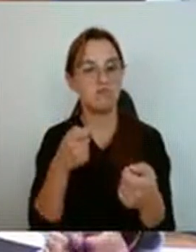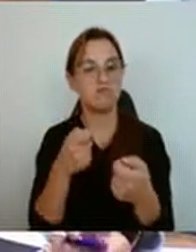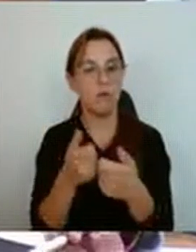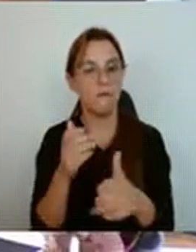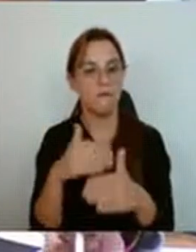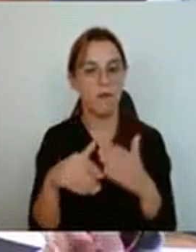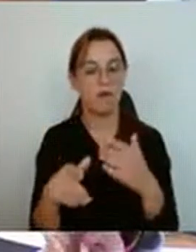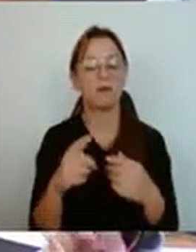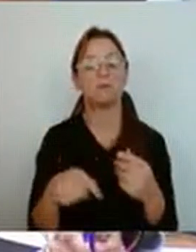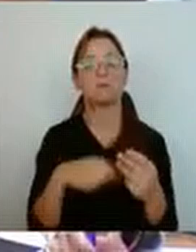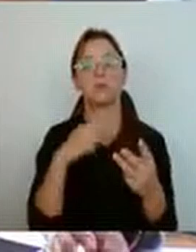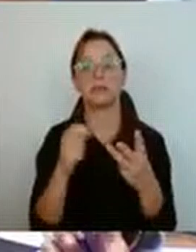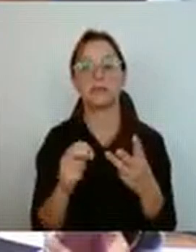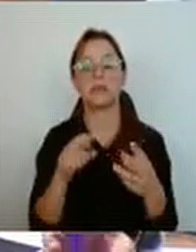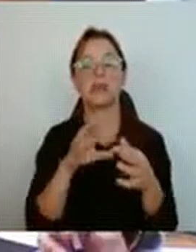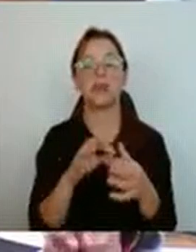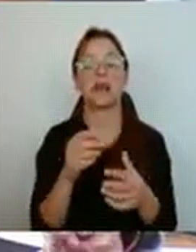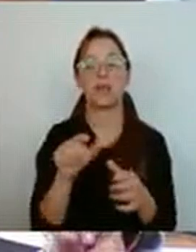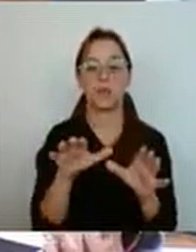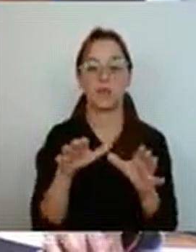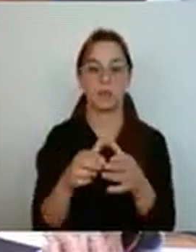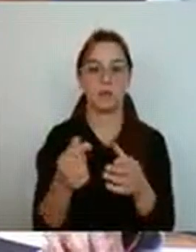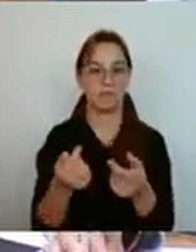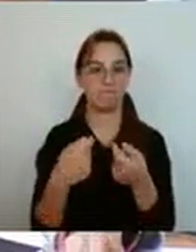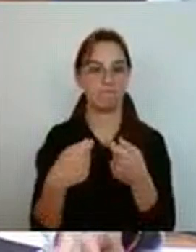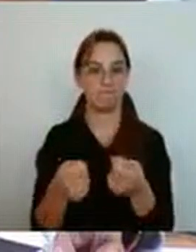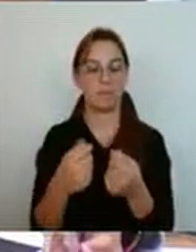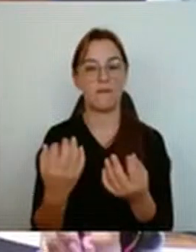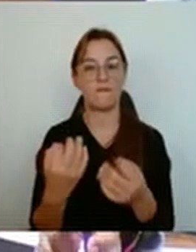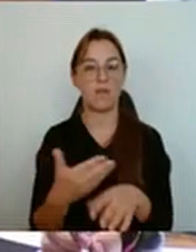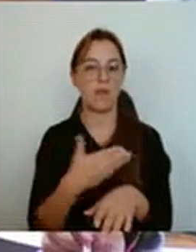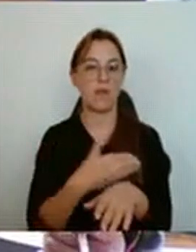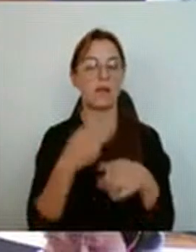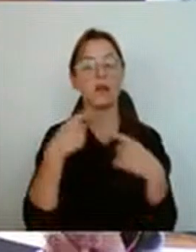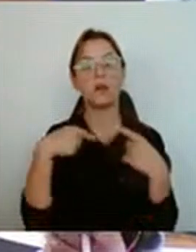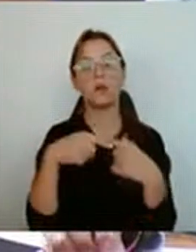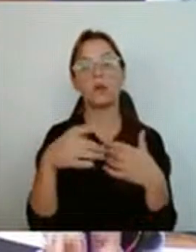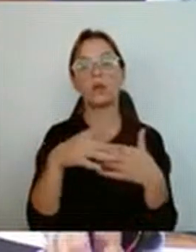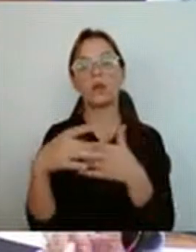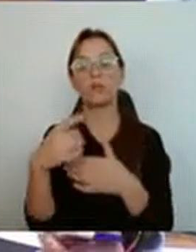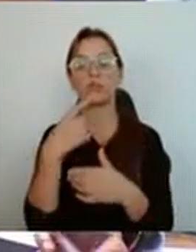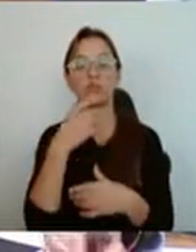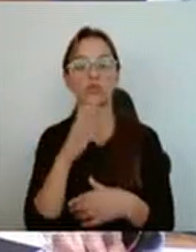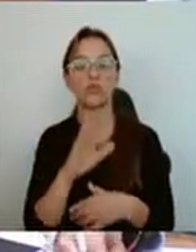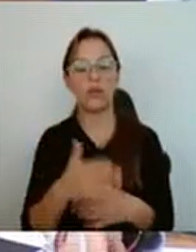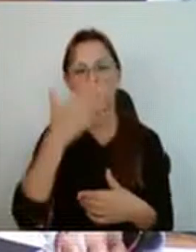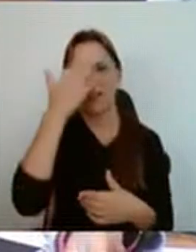custos desta Comissão foram abordados em reunião de líderes questiono, consideram